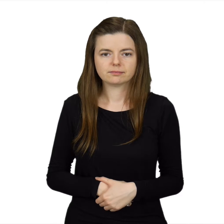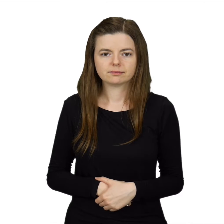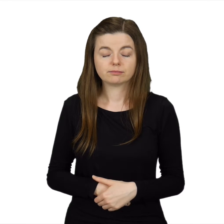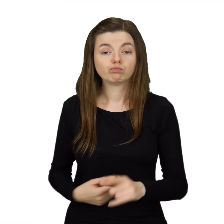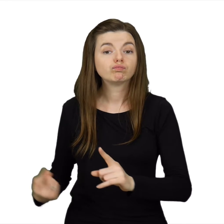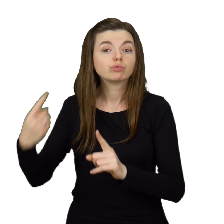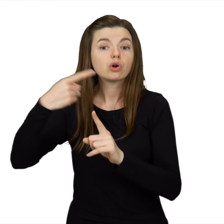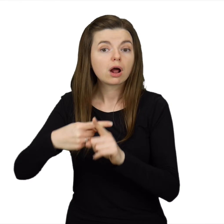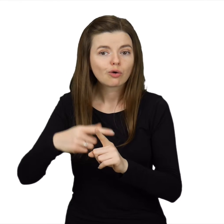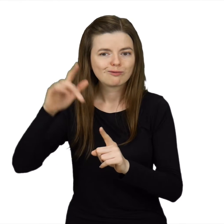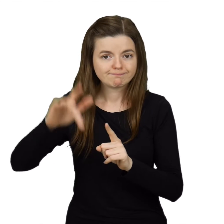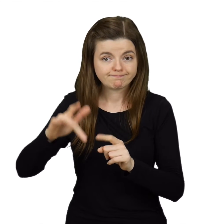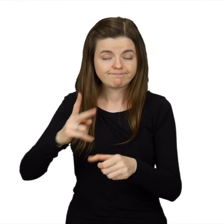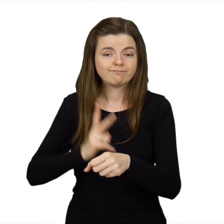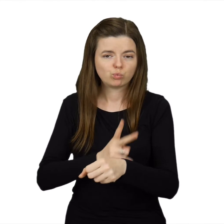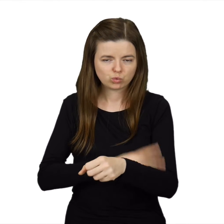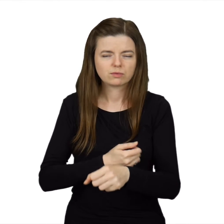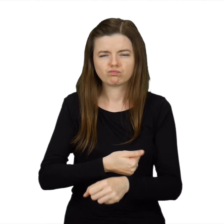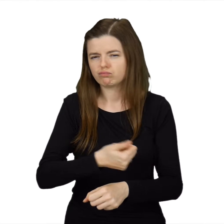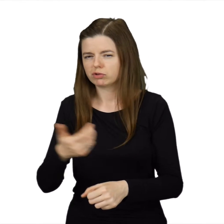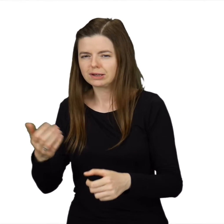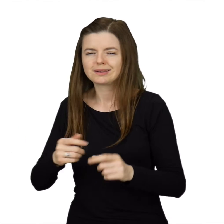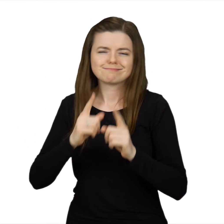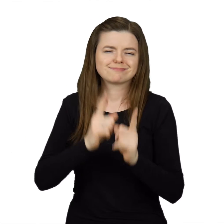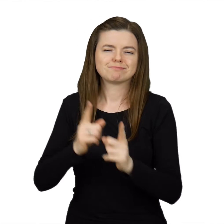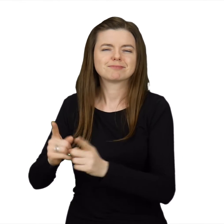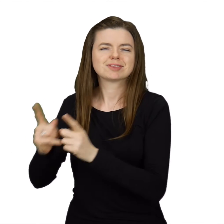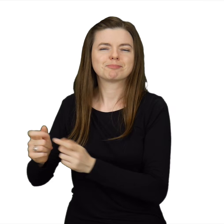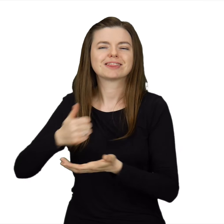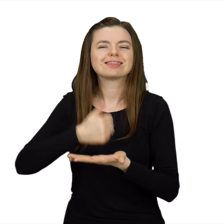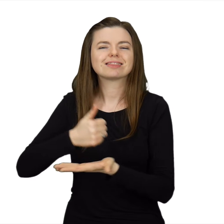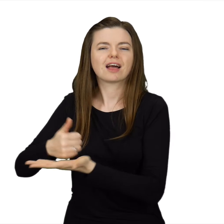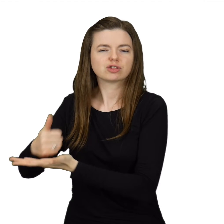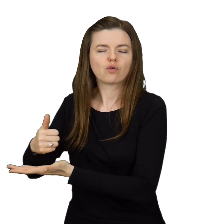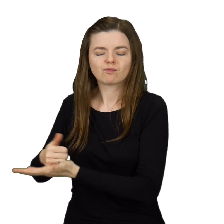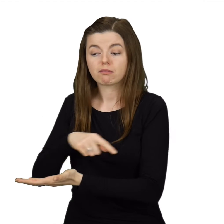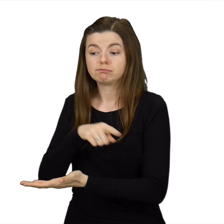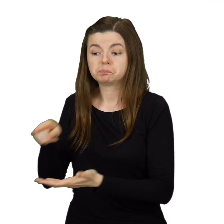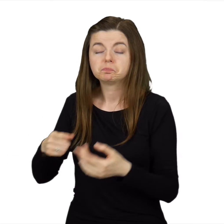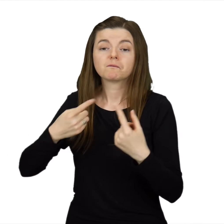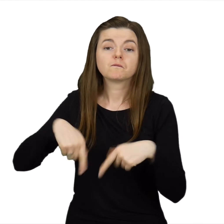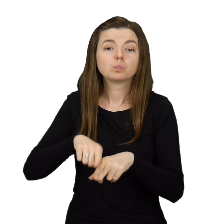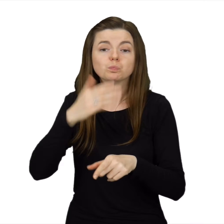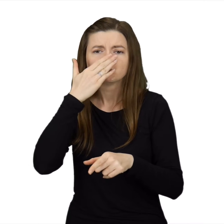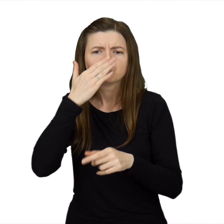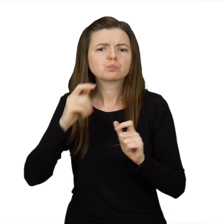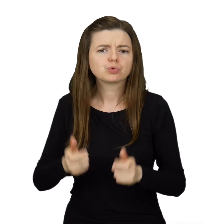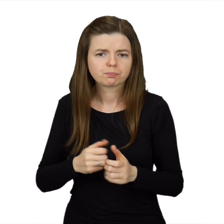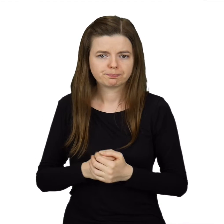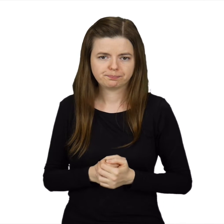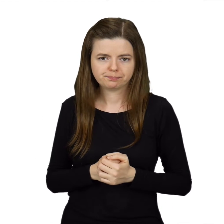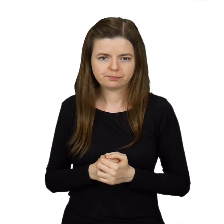Ponadto, w ramach samodzielnych stanowisk prowadzone są sprawy z następujących zakresów: